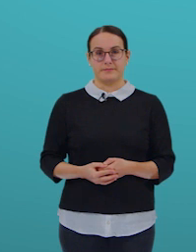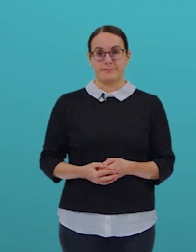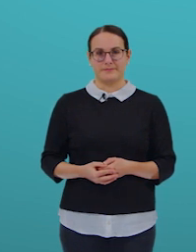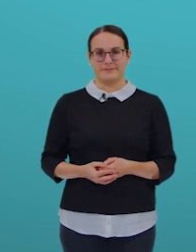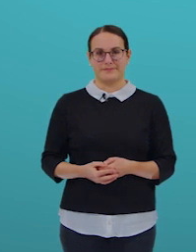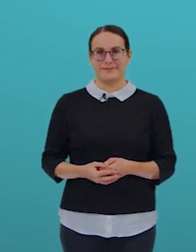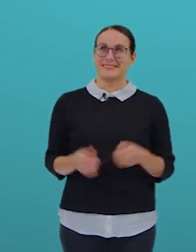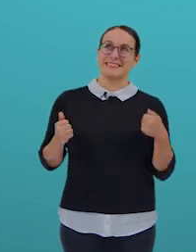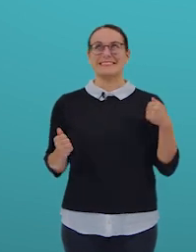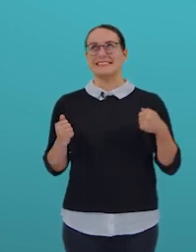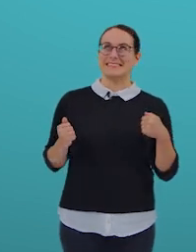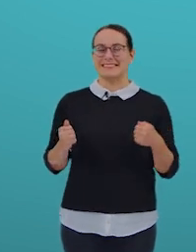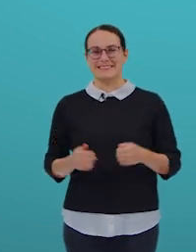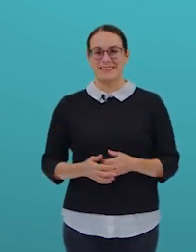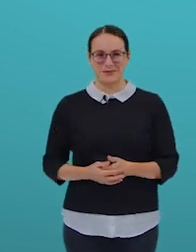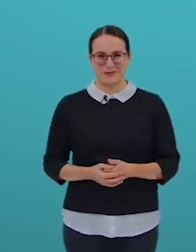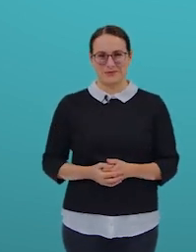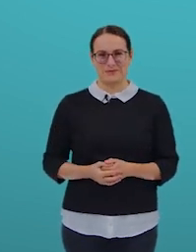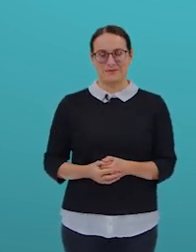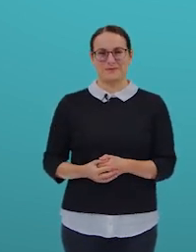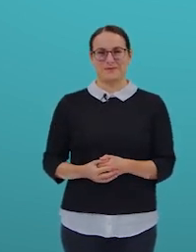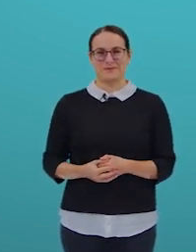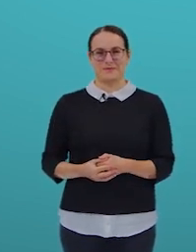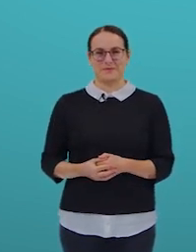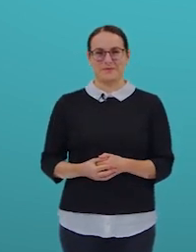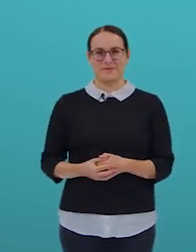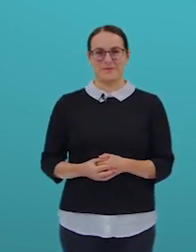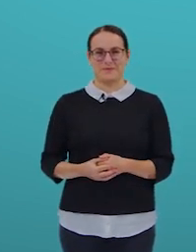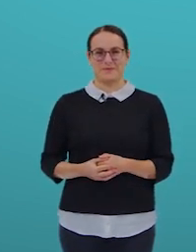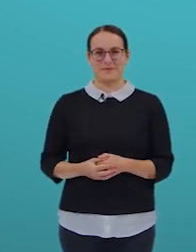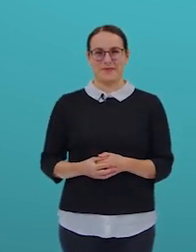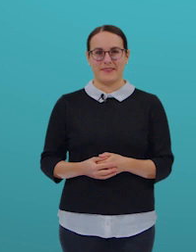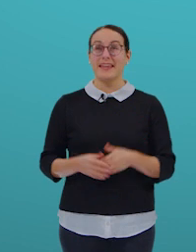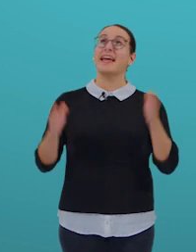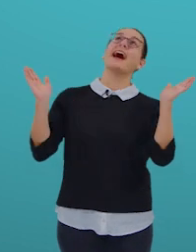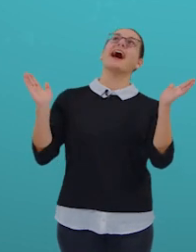Die guten Nachrichten kommen zum Schluss. Heute ist unser PTA IN LOVE-Adventskalender gestartet.